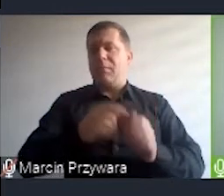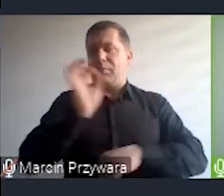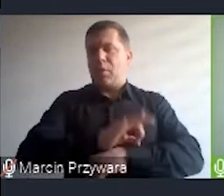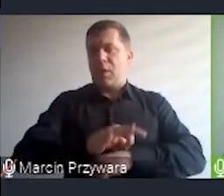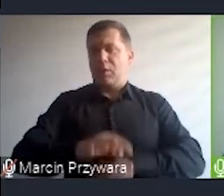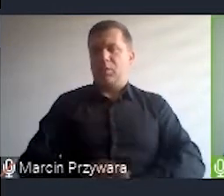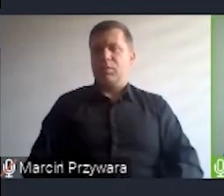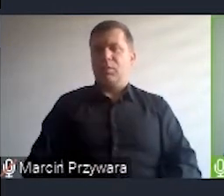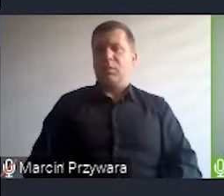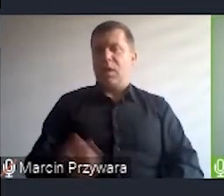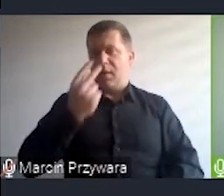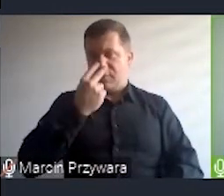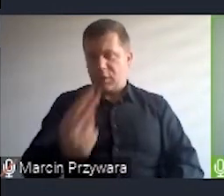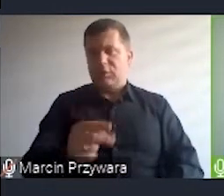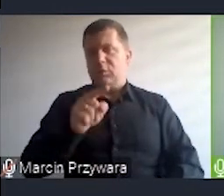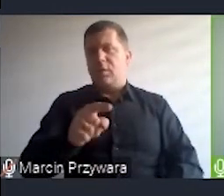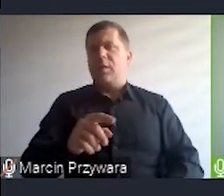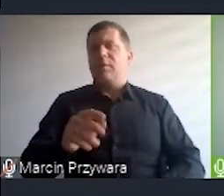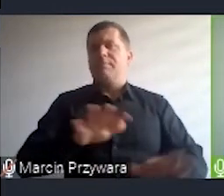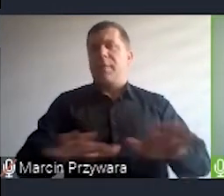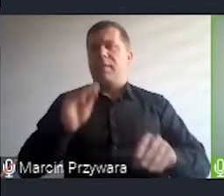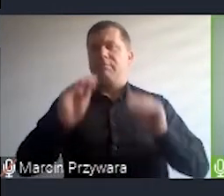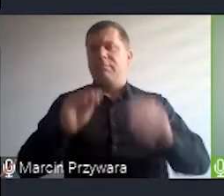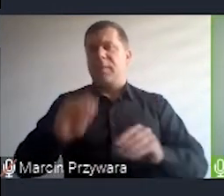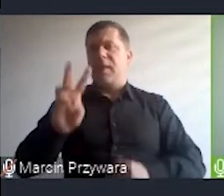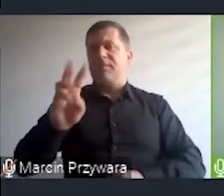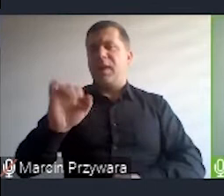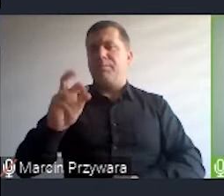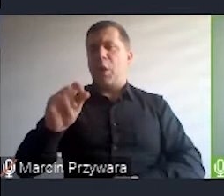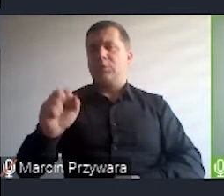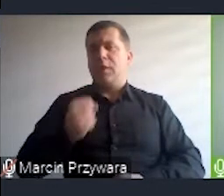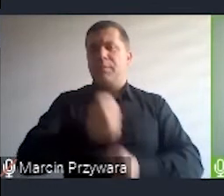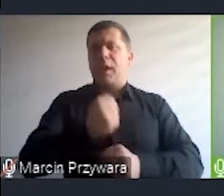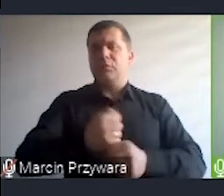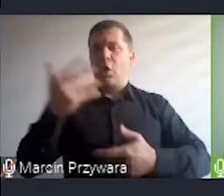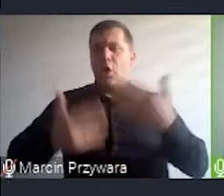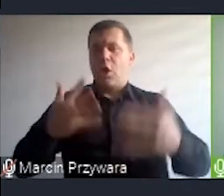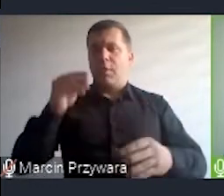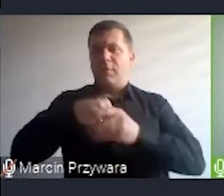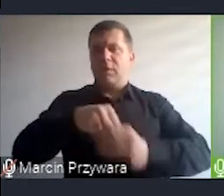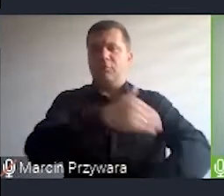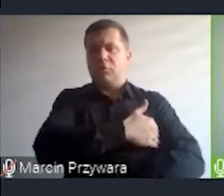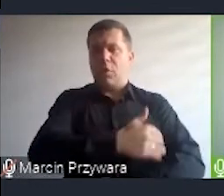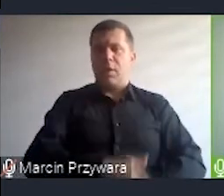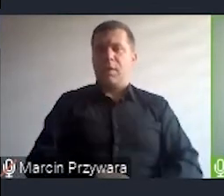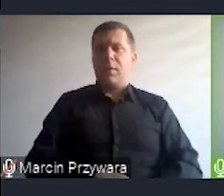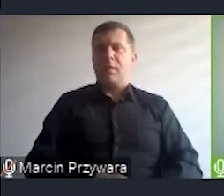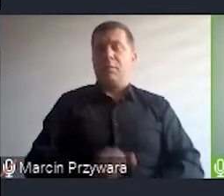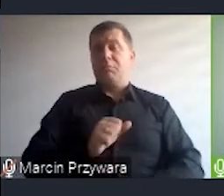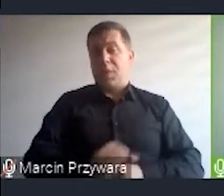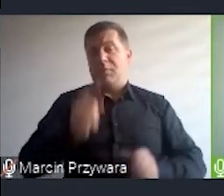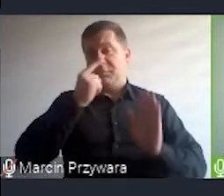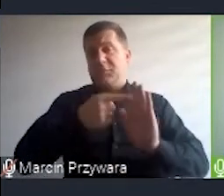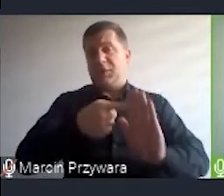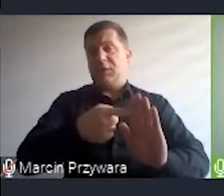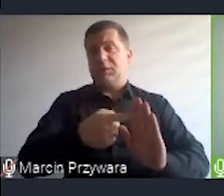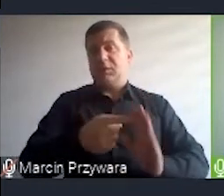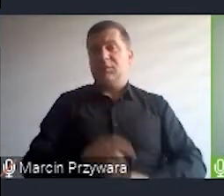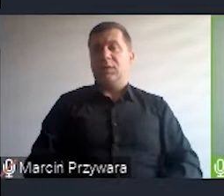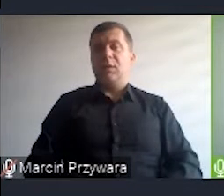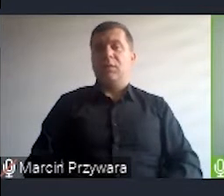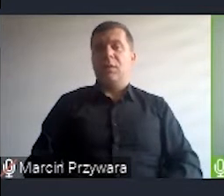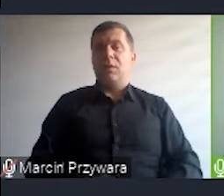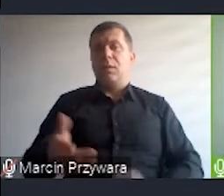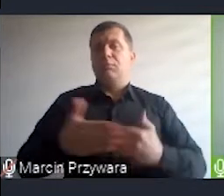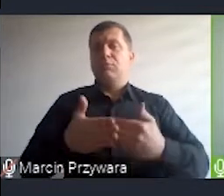Jak widzicie Państwo, tutaj wyposażenie pracowni komputerowych w szkole jest wskazany przy bezpośrednich.